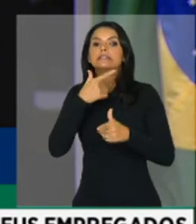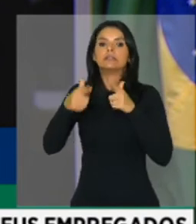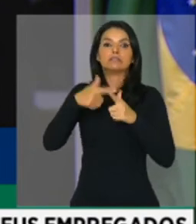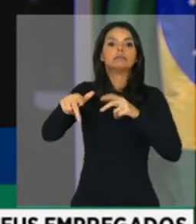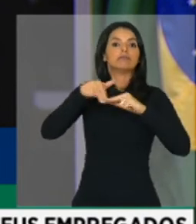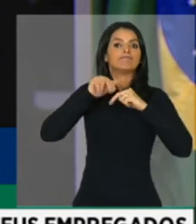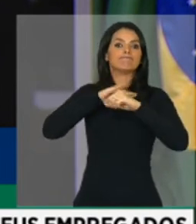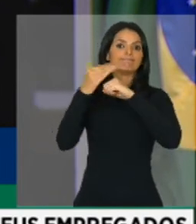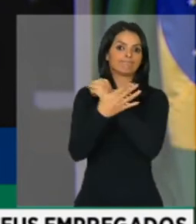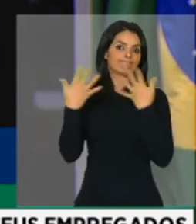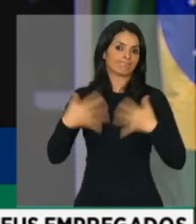PANDEMIA A MAIORIA DAS EMPRESAS, EMPREENDEDORAS, NÃO